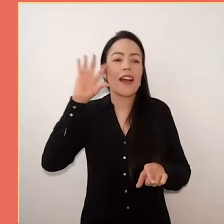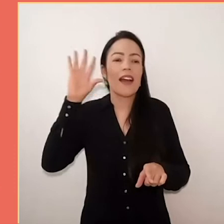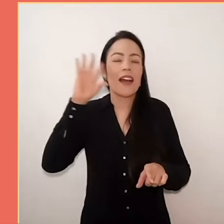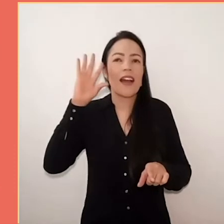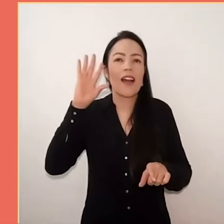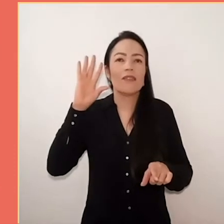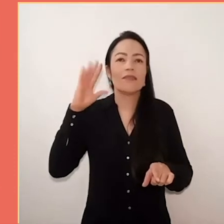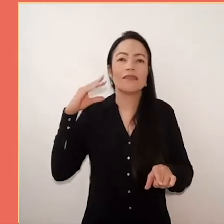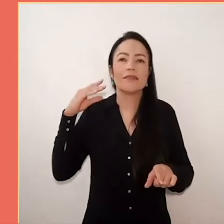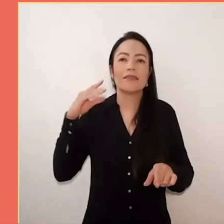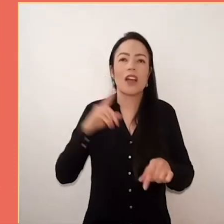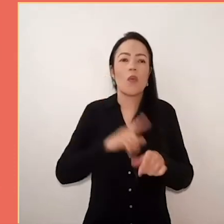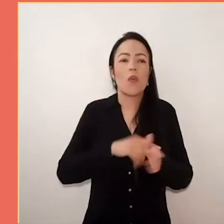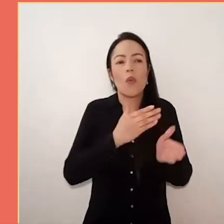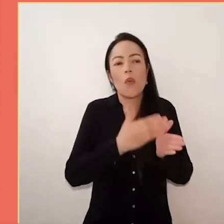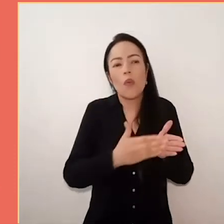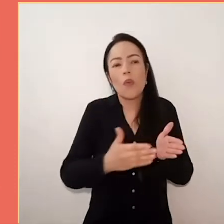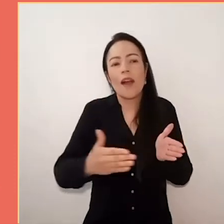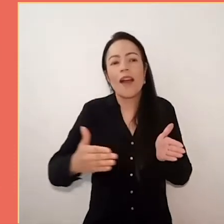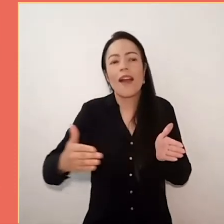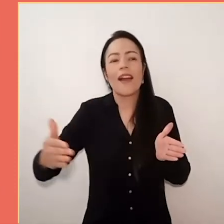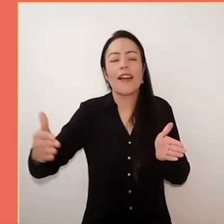E não há como entender o presente